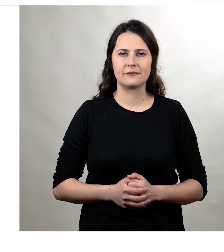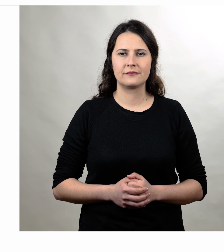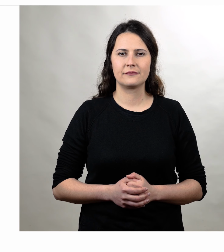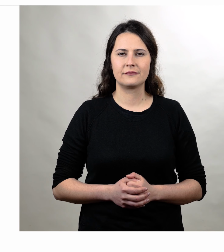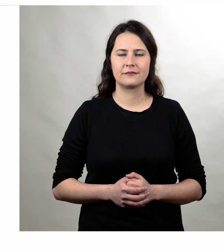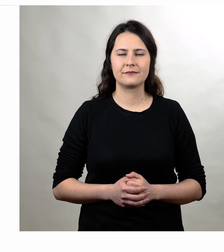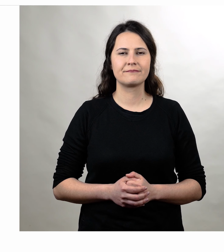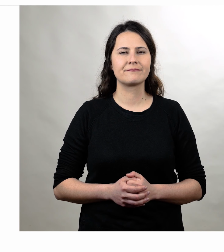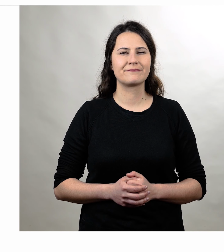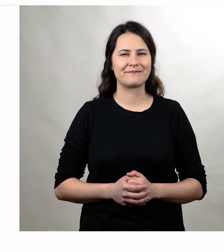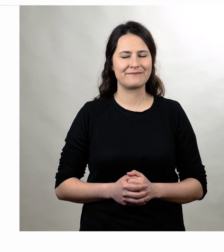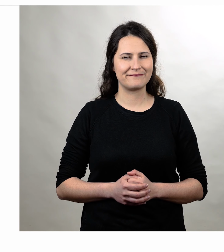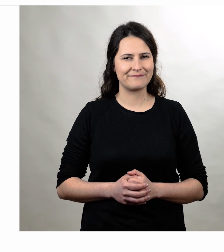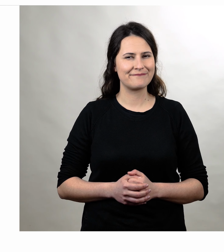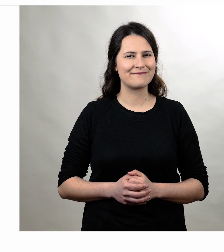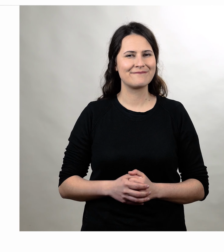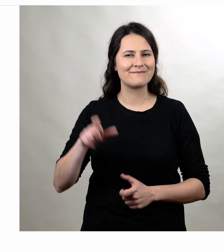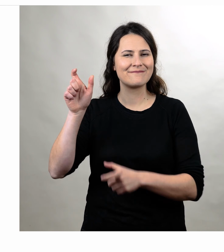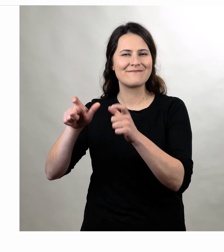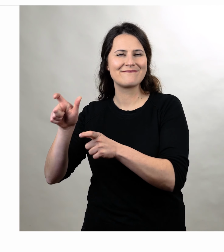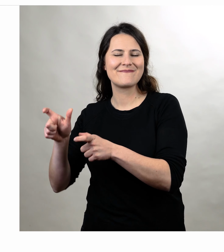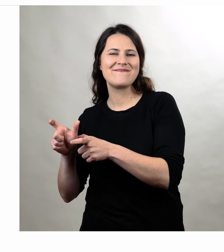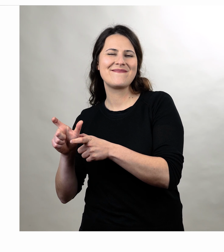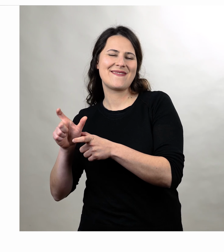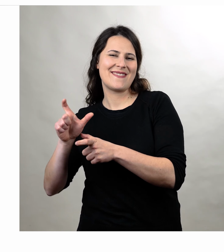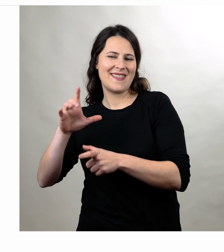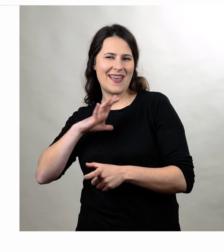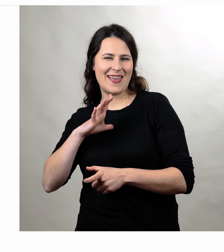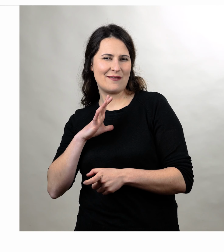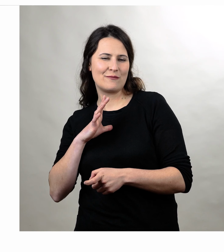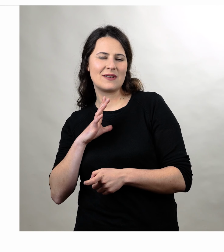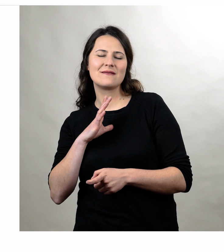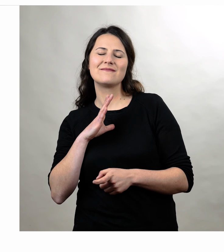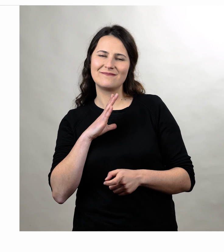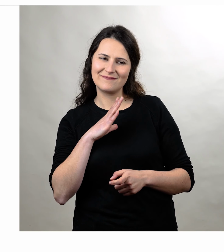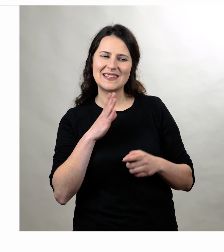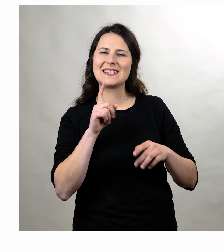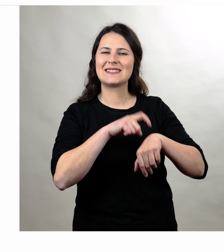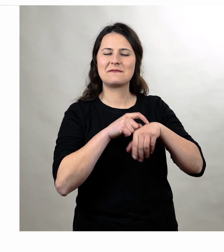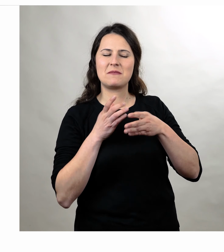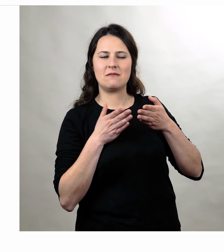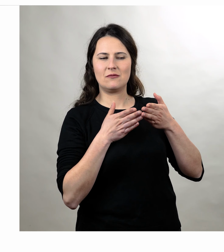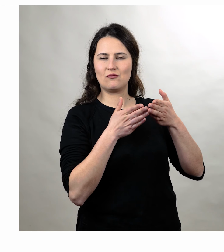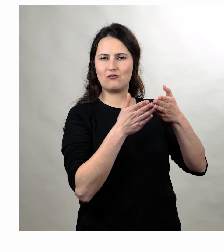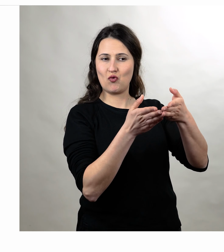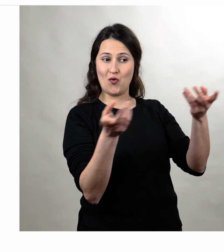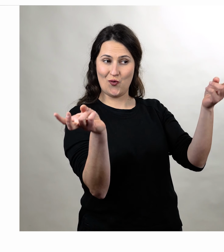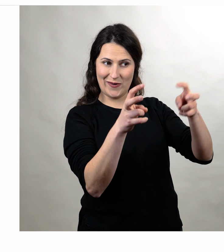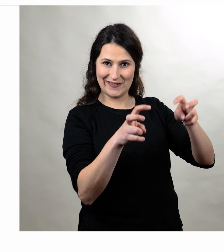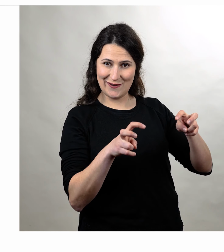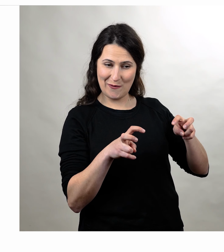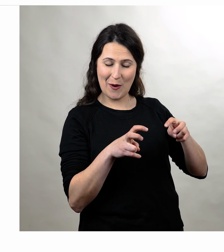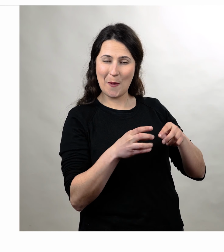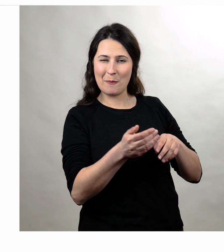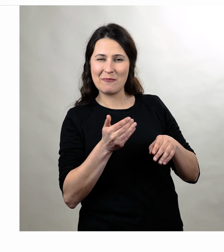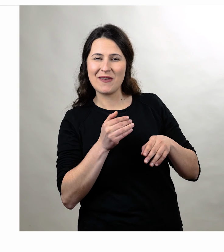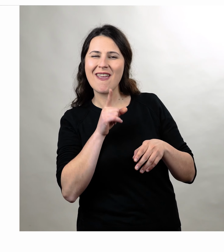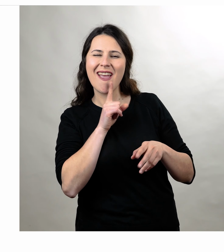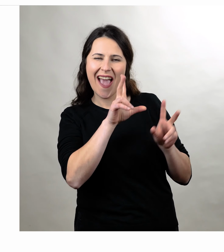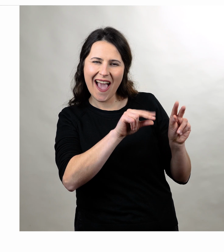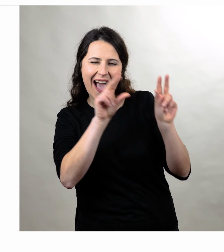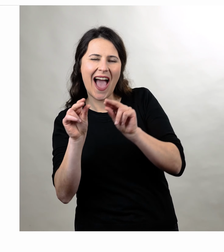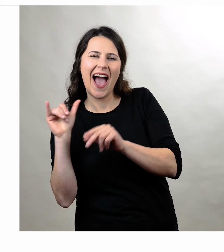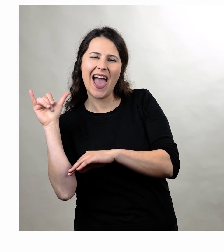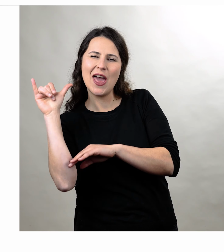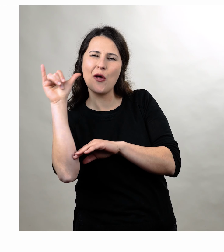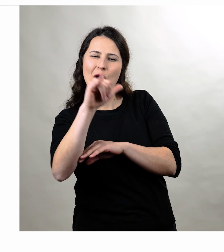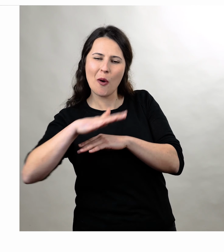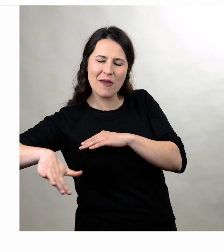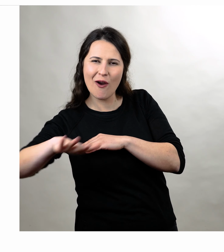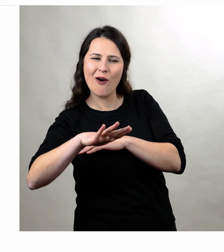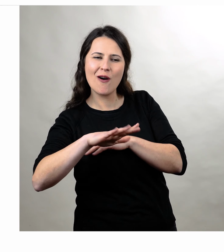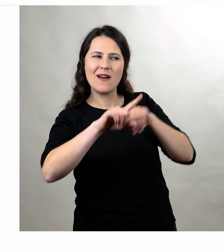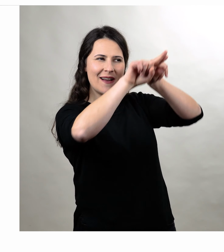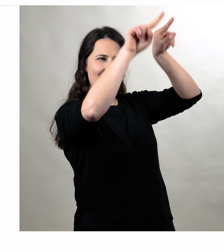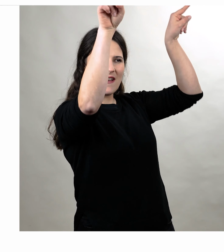Οι επιβάτες που εισέρχονται στο κρουαζιερόπλοιο περνούν από ανιχνευτές μετάλλων, όπως στα αεροδρόμια.